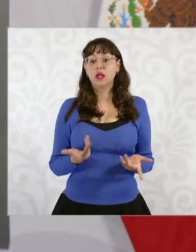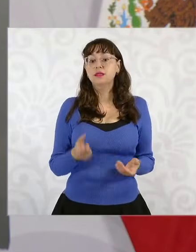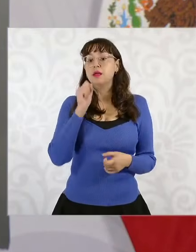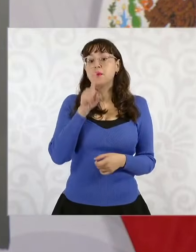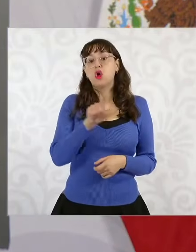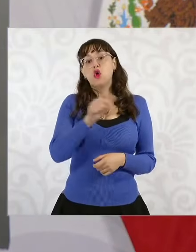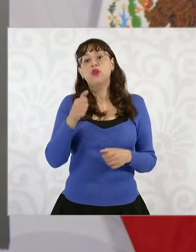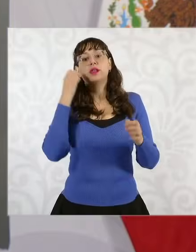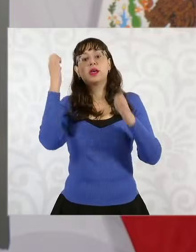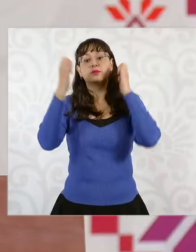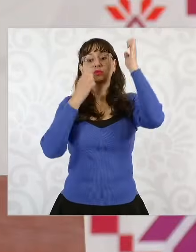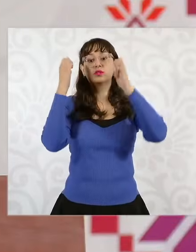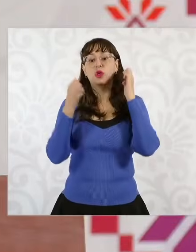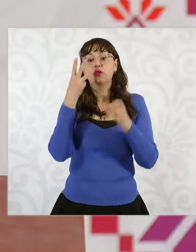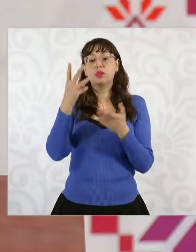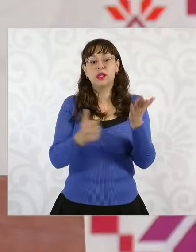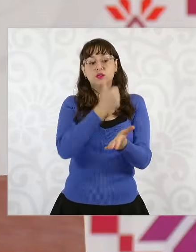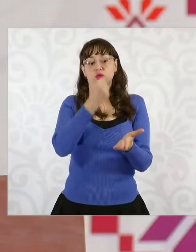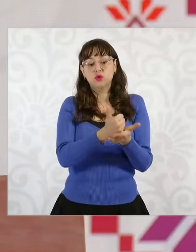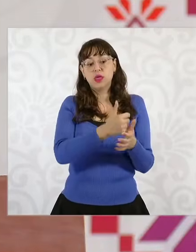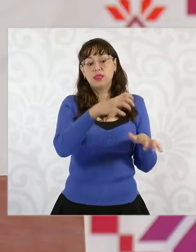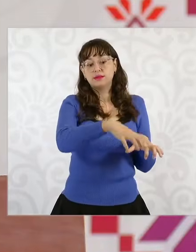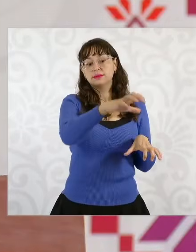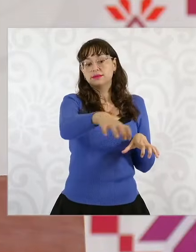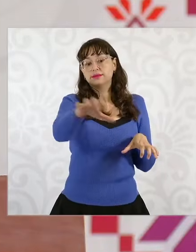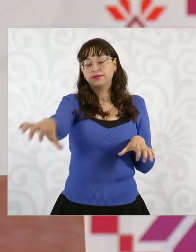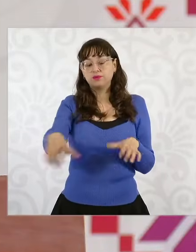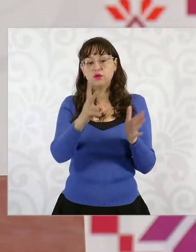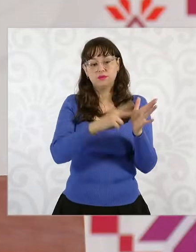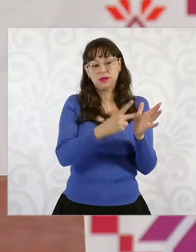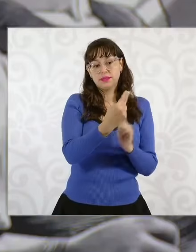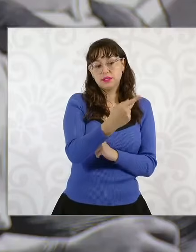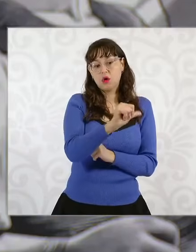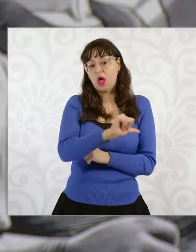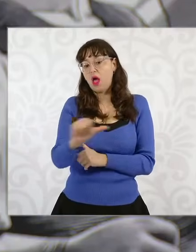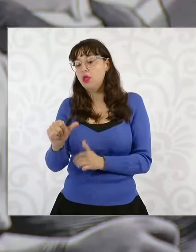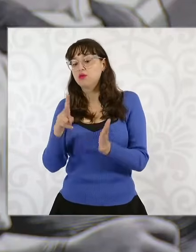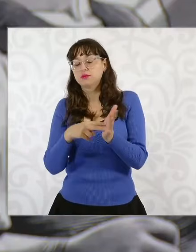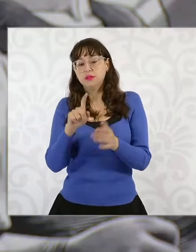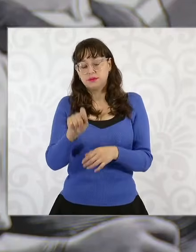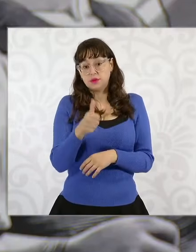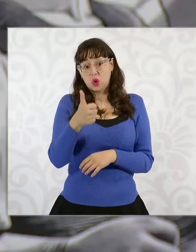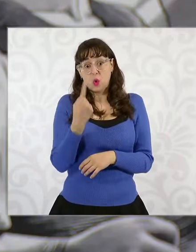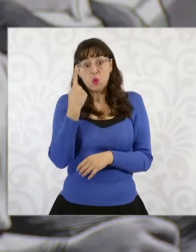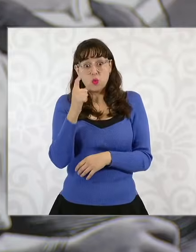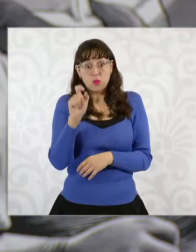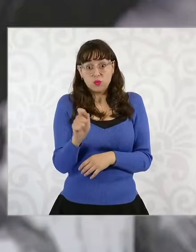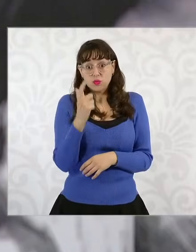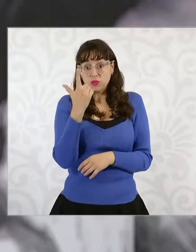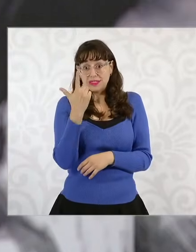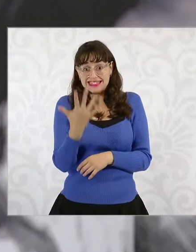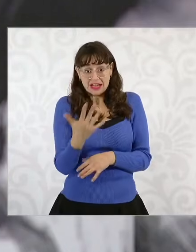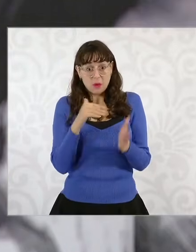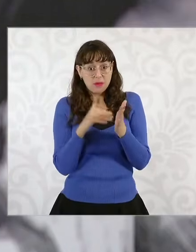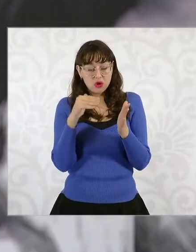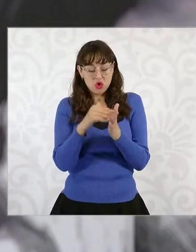entre el año 2025 y el 2026 y esta tuvo una gran afluencia de 1.5 5 millones de visitantes y por